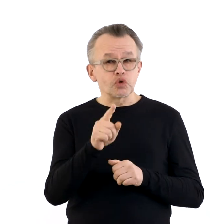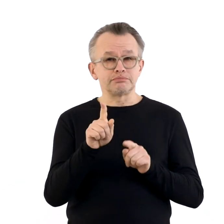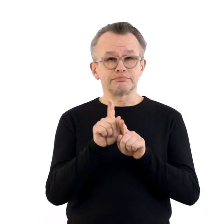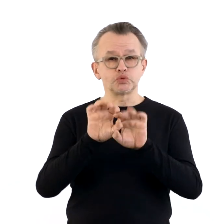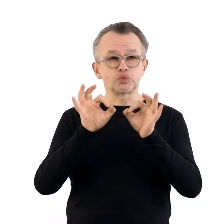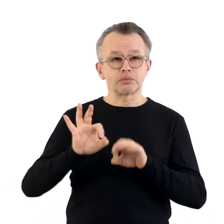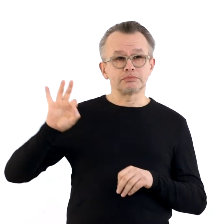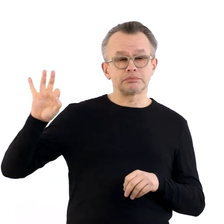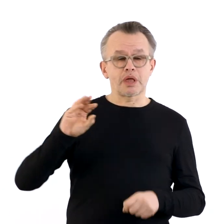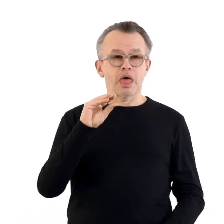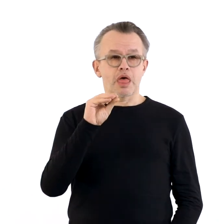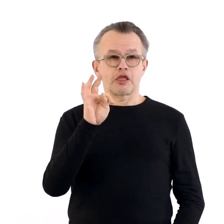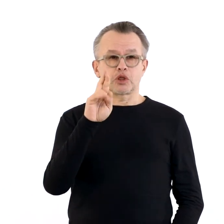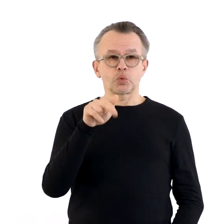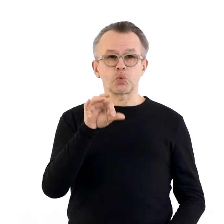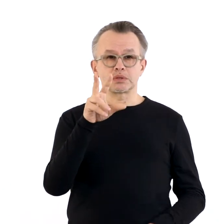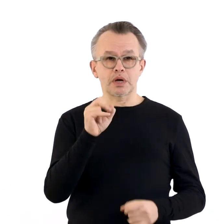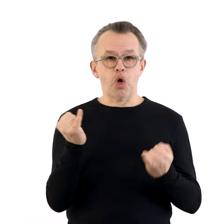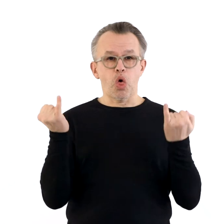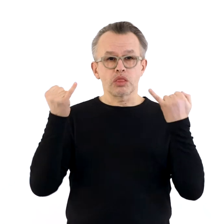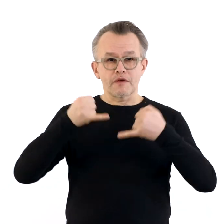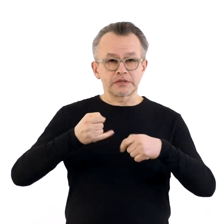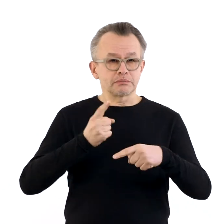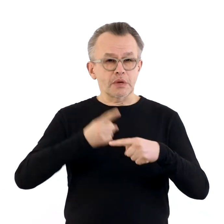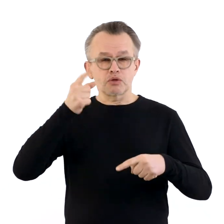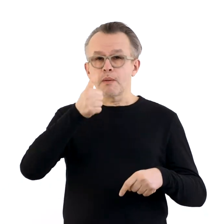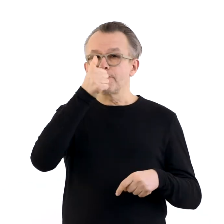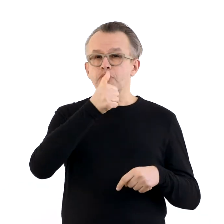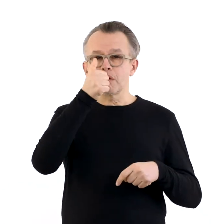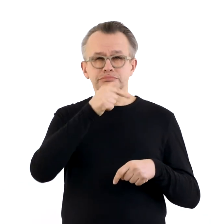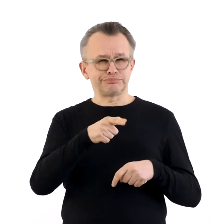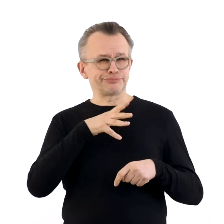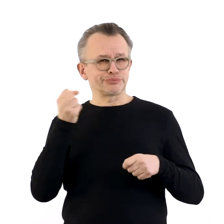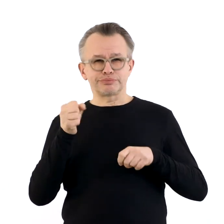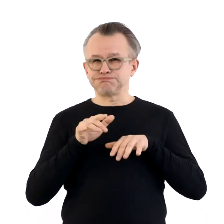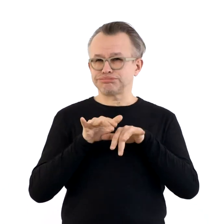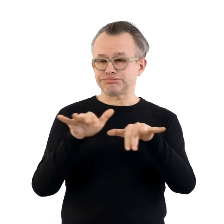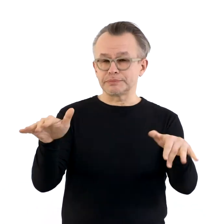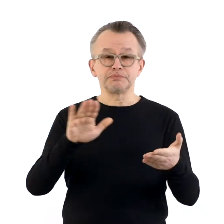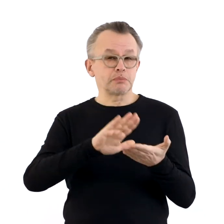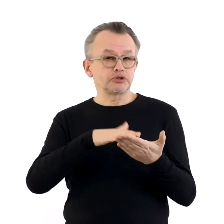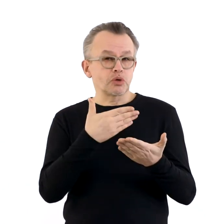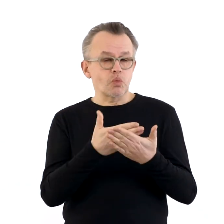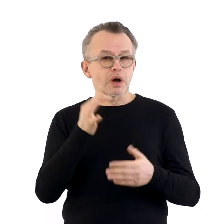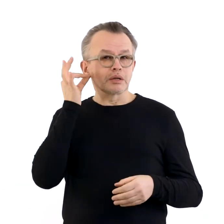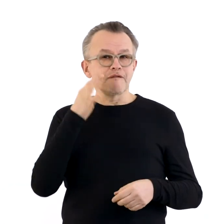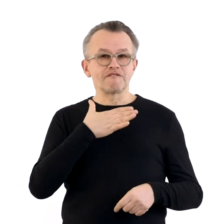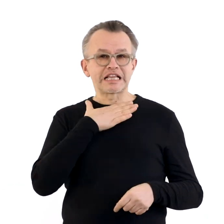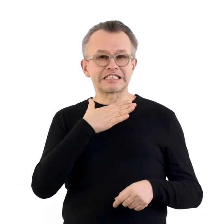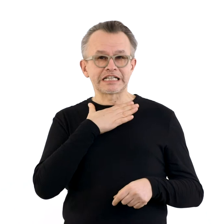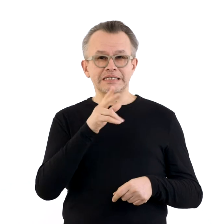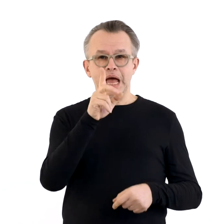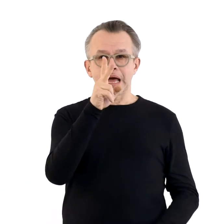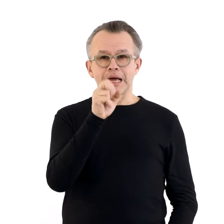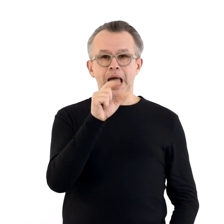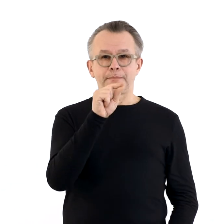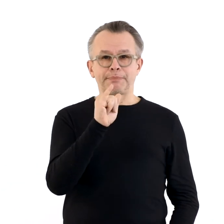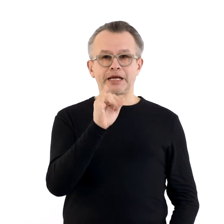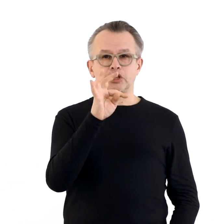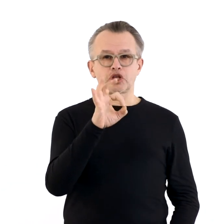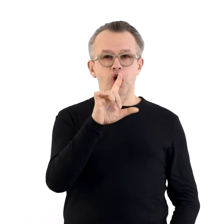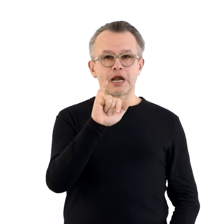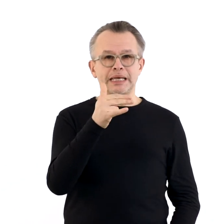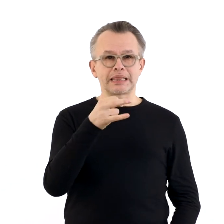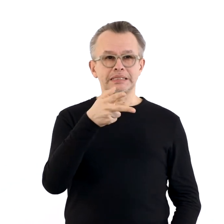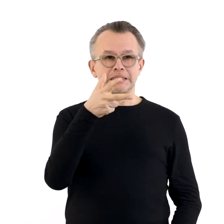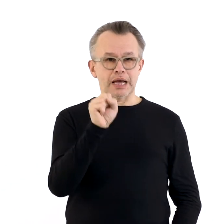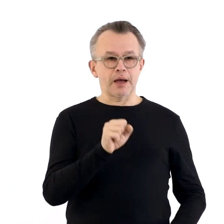Także w sztuce etruskiej było popularne odlewnictwo w brązie (Wilczyca Kapitolińska).